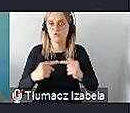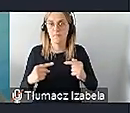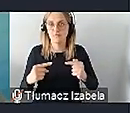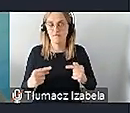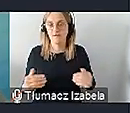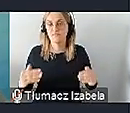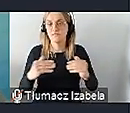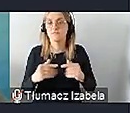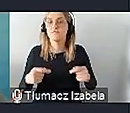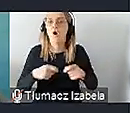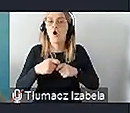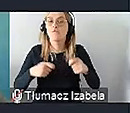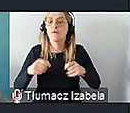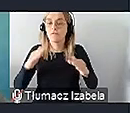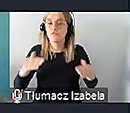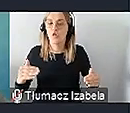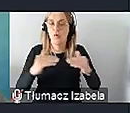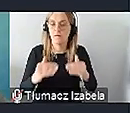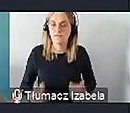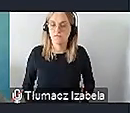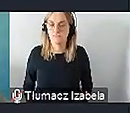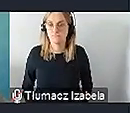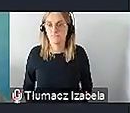"Rozwiązaniem będzie dopasowanie" - pisze pani Beata.